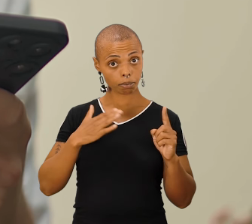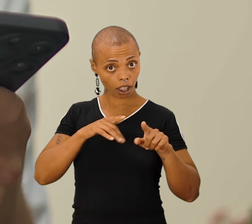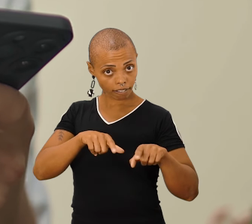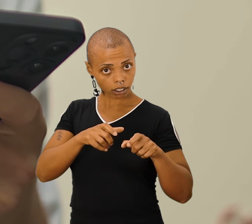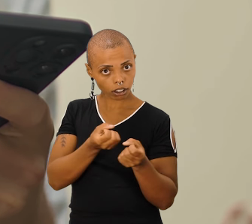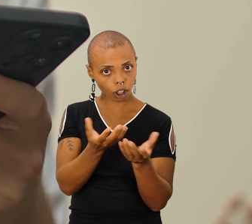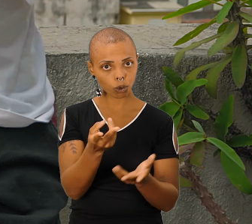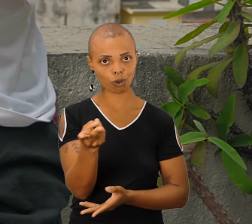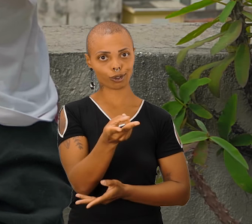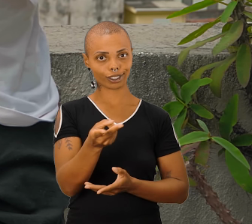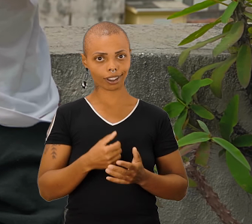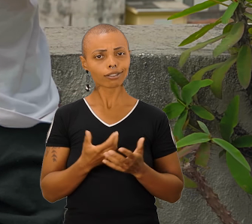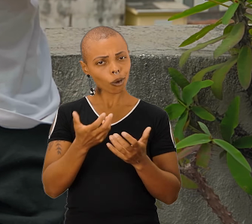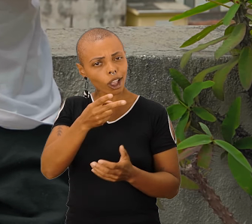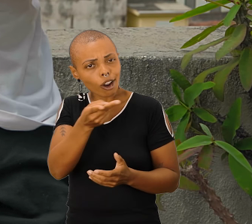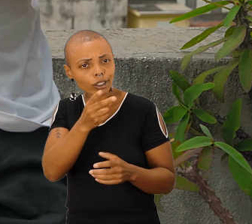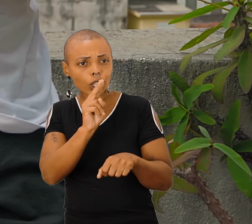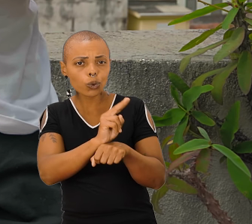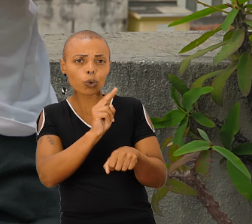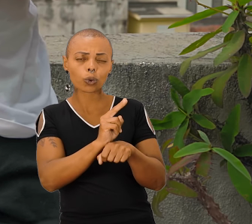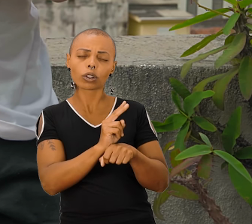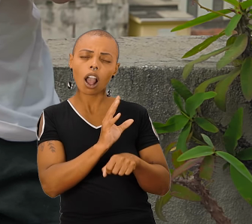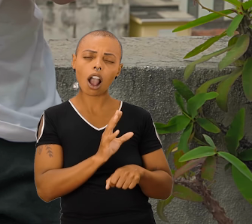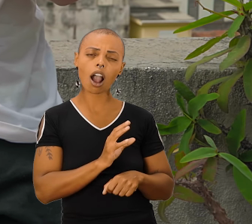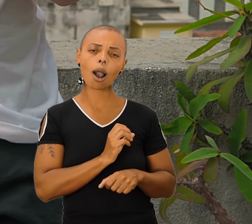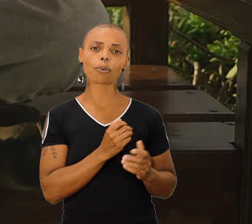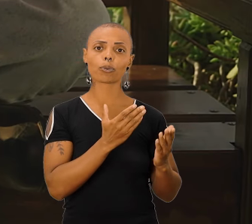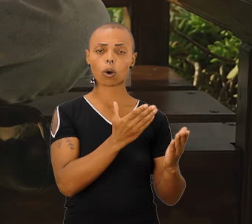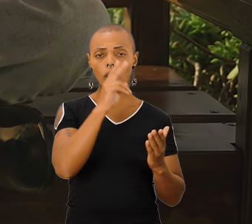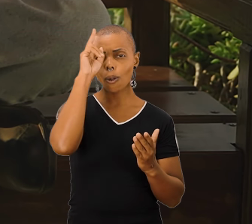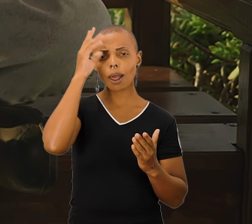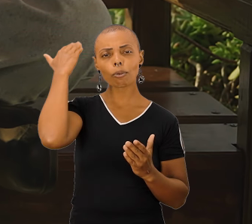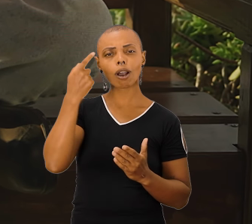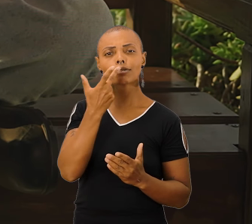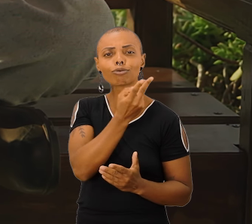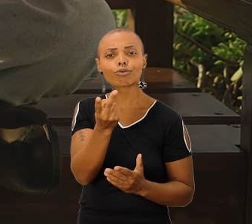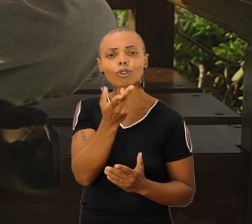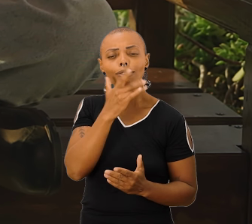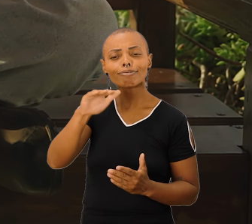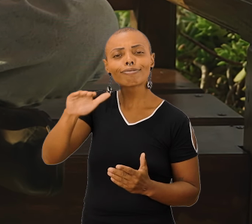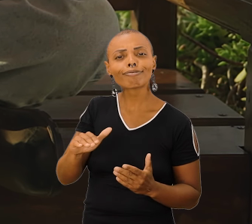Gostaria que cuidassem dela com muito amor. Lembro dos dois brincando felizes quando eram menores.